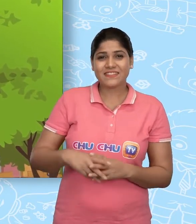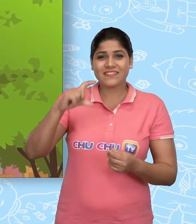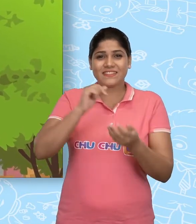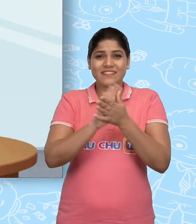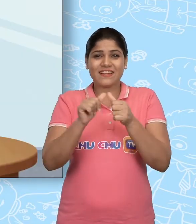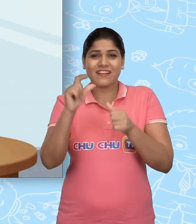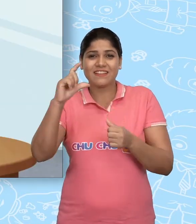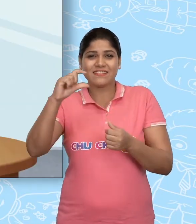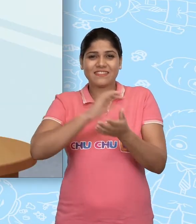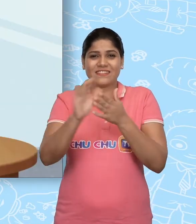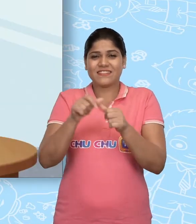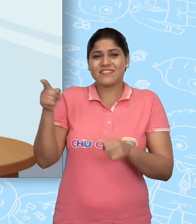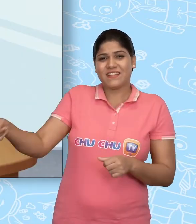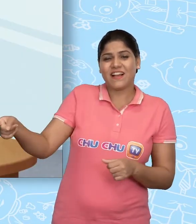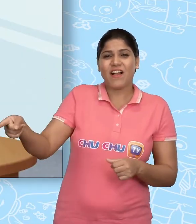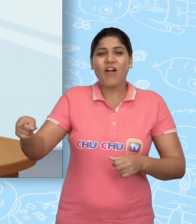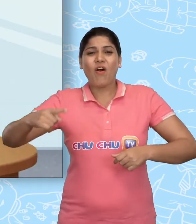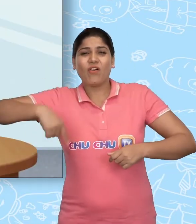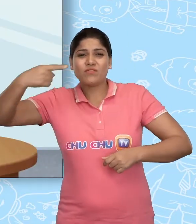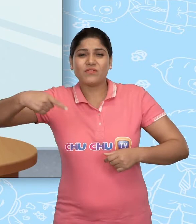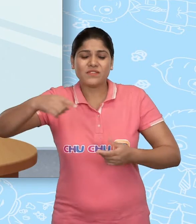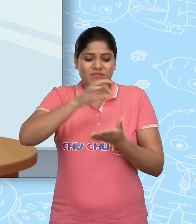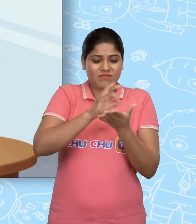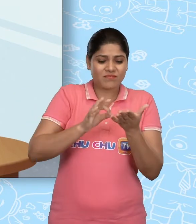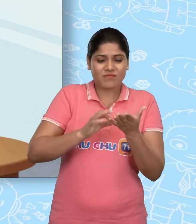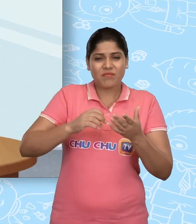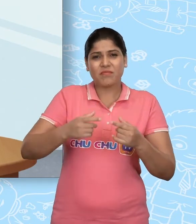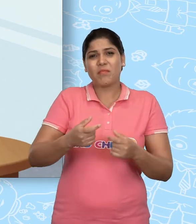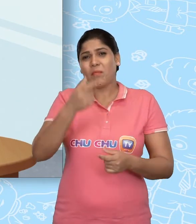नन्हा ChaCha अपनी लिखावट को लेकर हमेशा परेशान रहता।